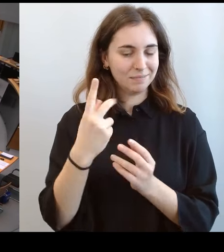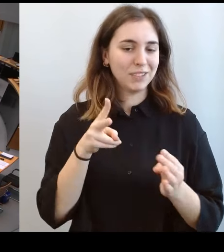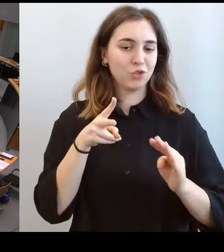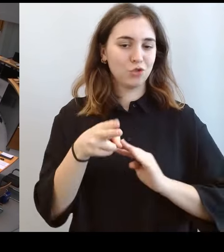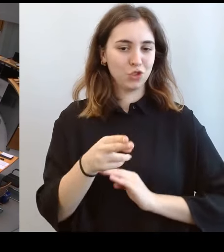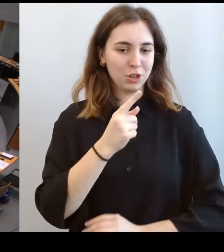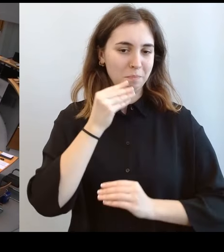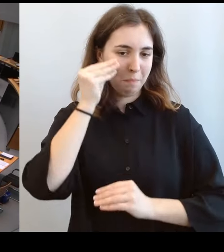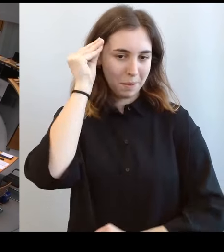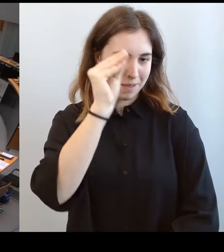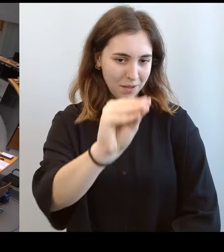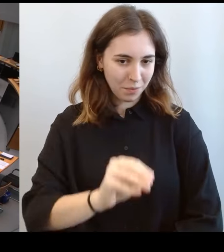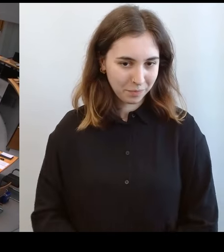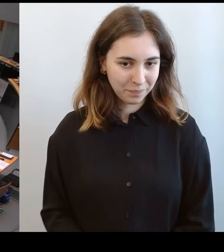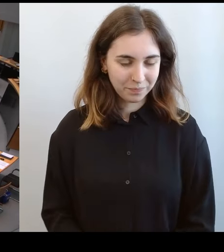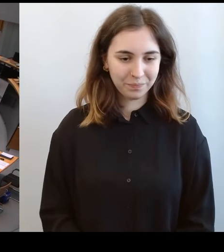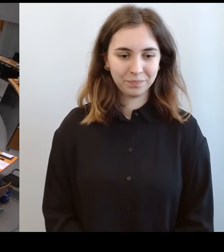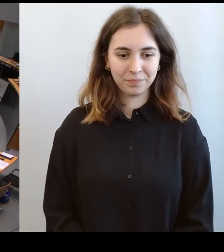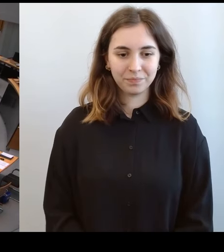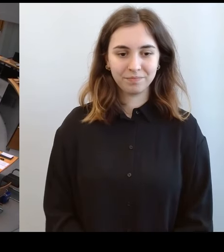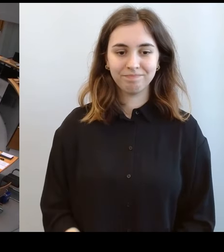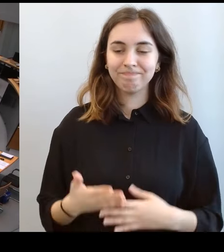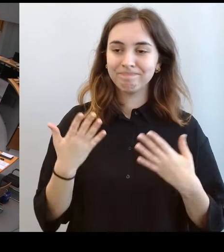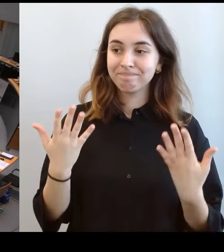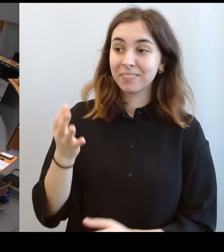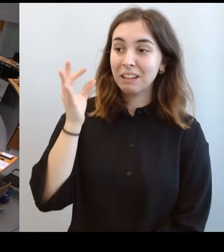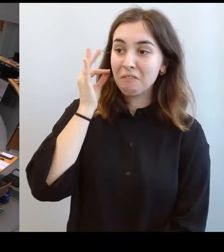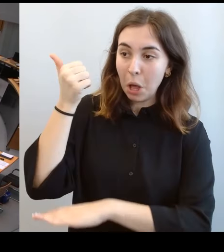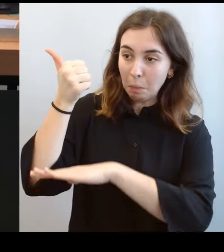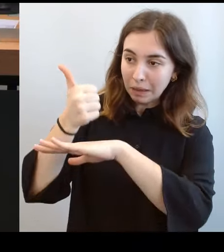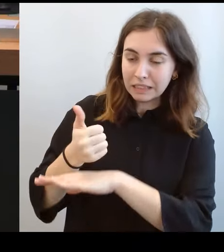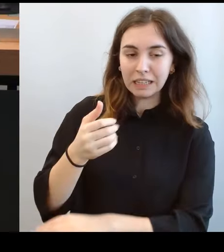(Rednerwechsel) Frau Präsidentin! Meine Damen und Herren! Liebe gut gelaunte Abgeordneten und Kollegen.